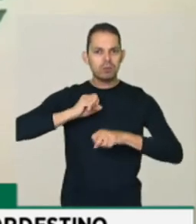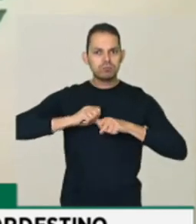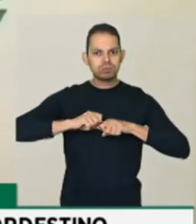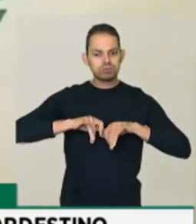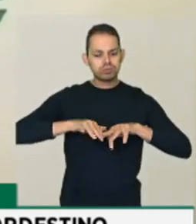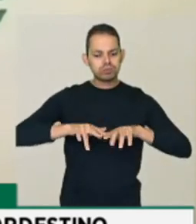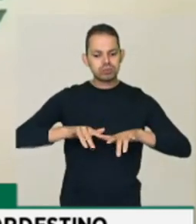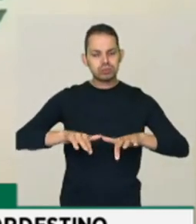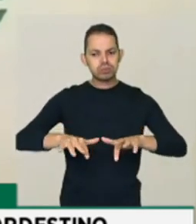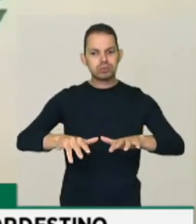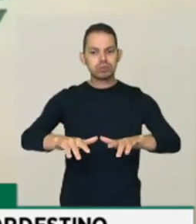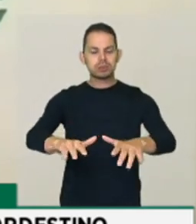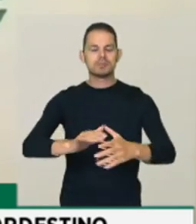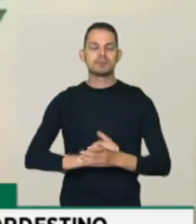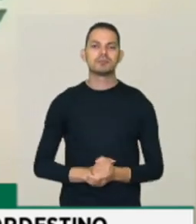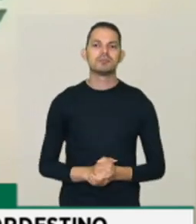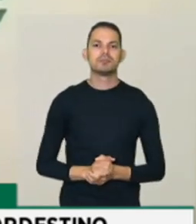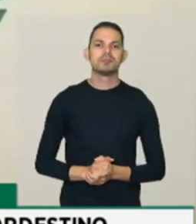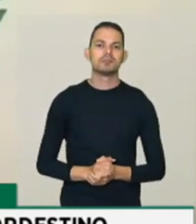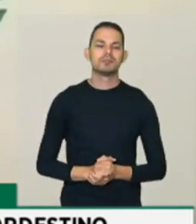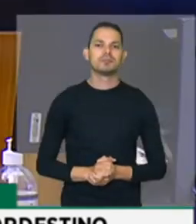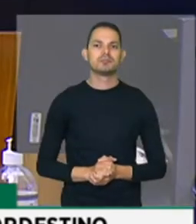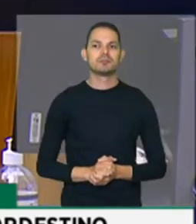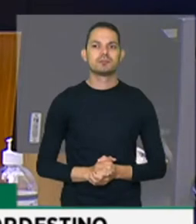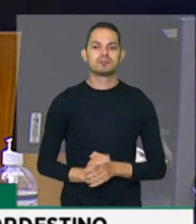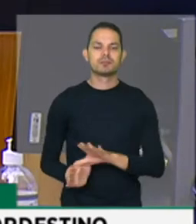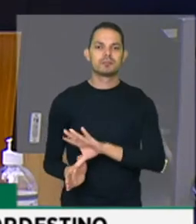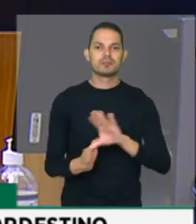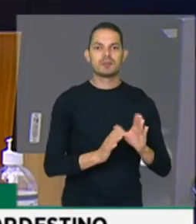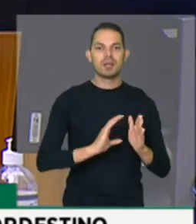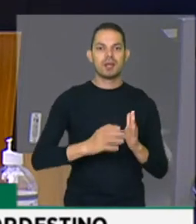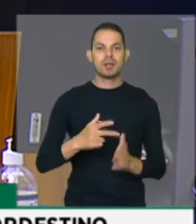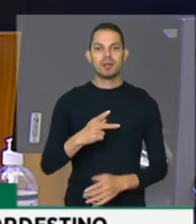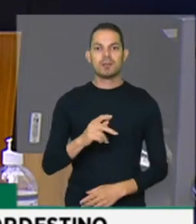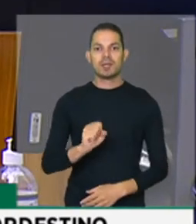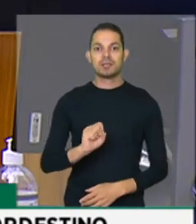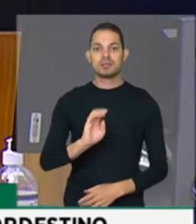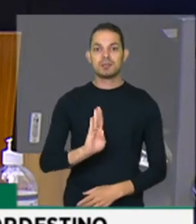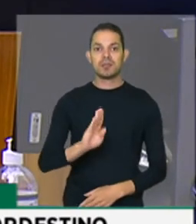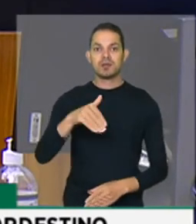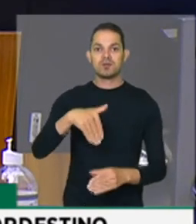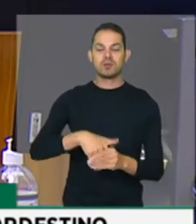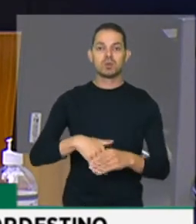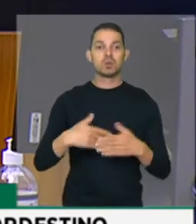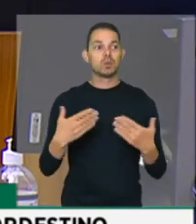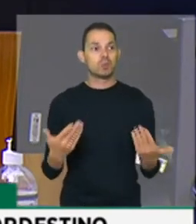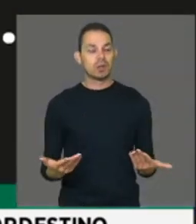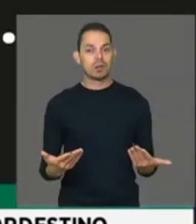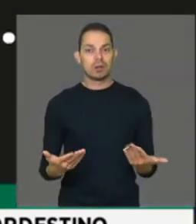PÚBLICO AS MANCHAS DE ÓLEO QUE FICARAM OBSCURAS TANTO QUANTO O ÓLEO DERRAMADO. -- [PRESIDENTE]: COMO ORIENTA O PSB? -- [DEPUTADO]: PSB NÃO